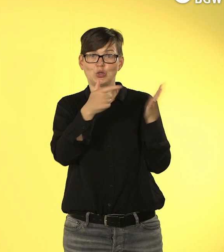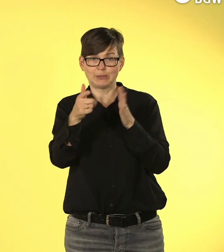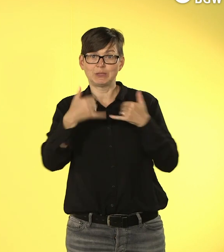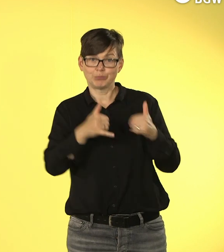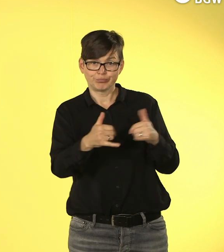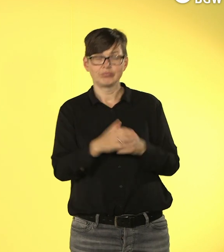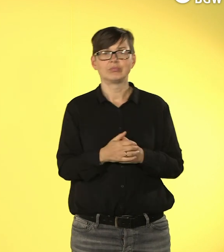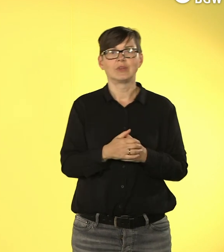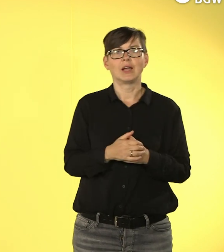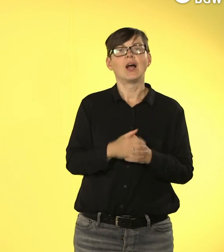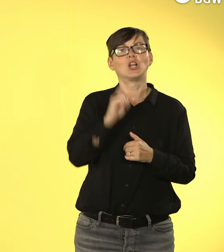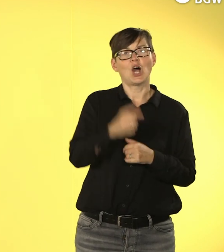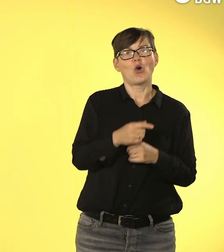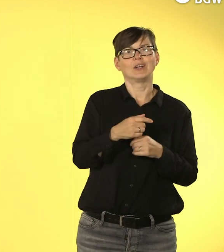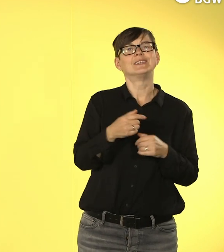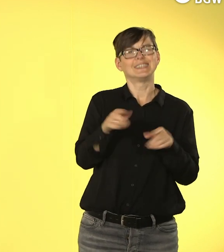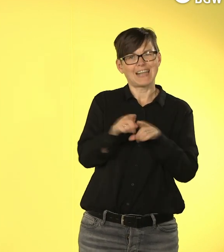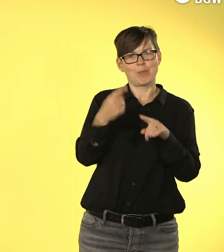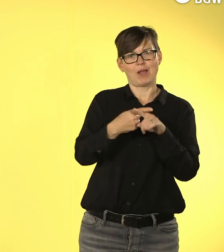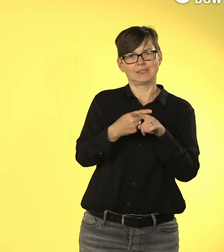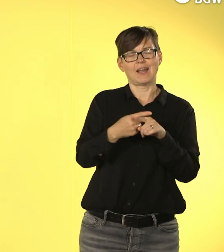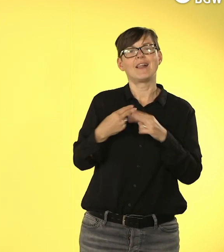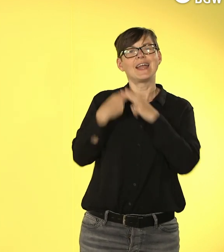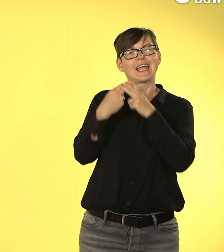Und gleich viel sind es in der Generation Y,